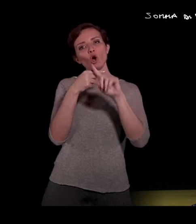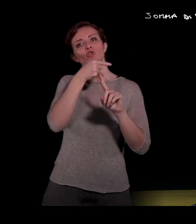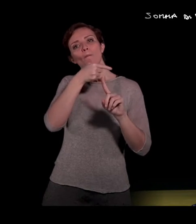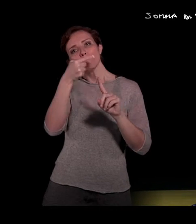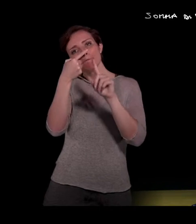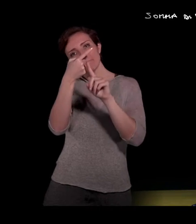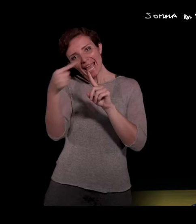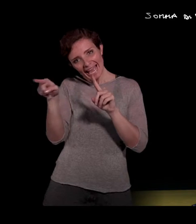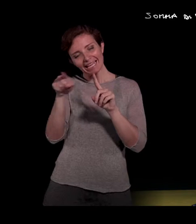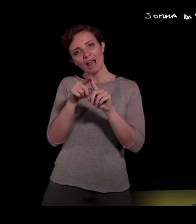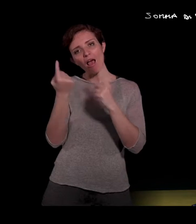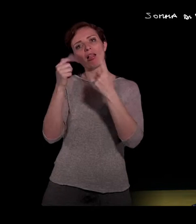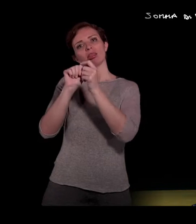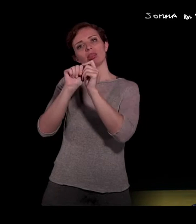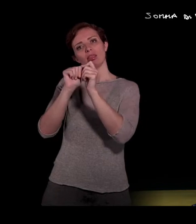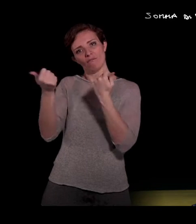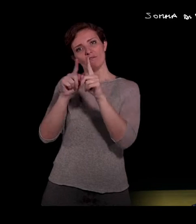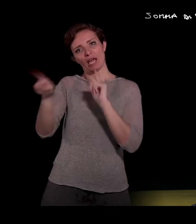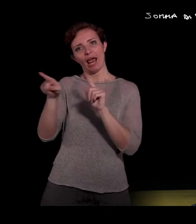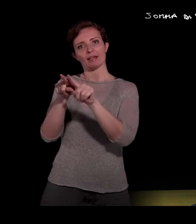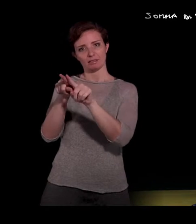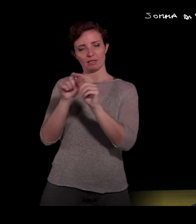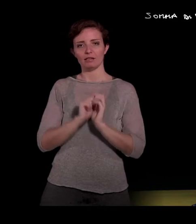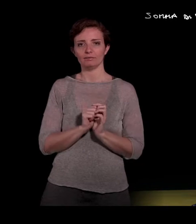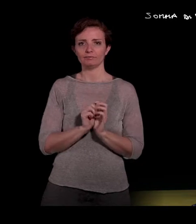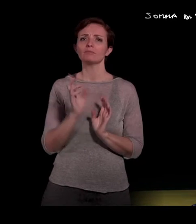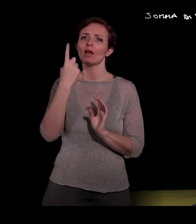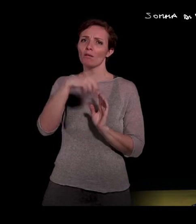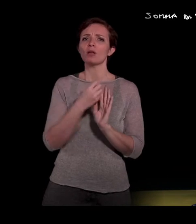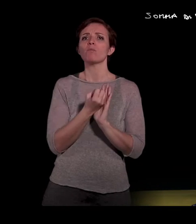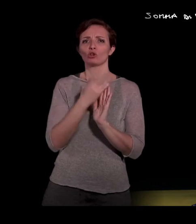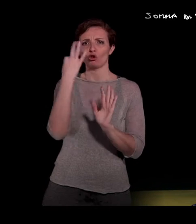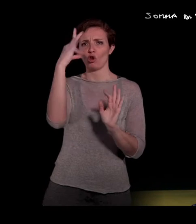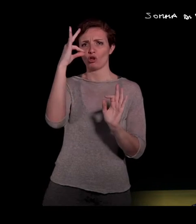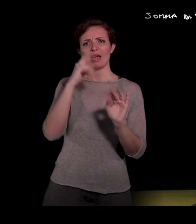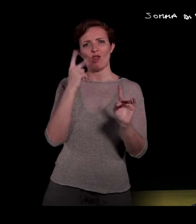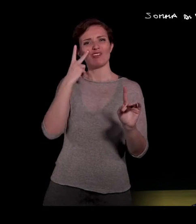È un prodotto notevole cha abbiamo già avuto modo di vedere